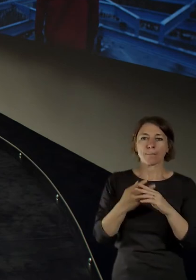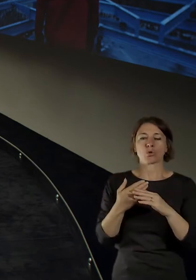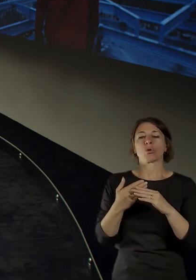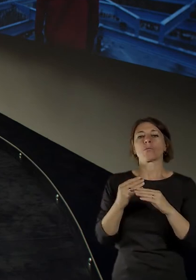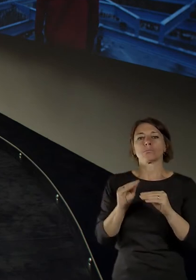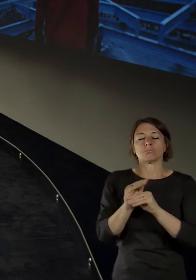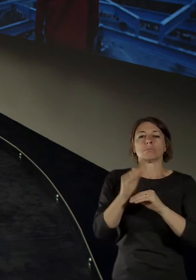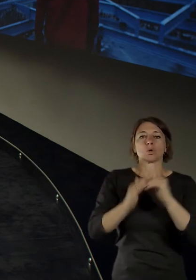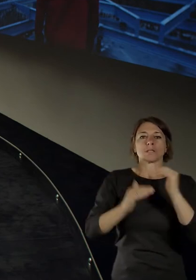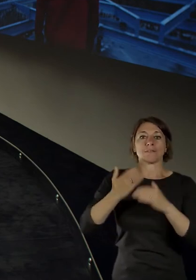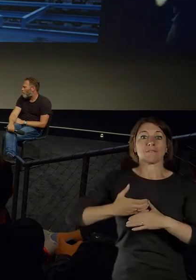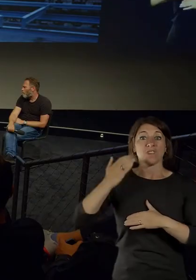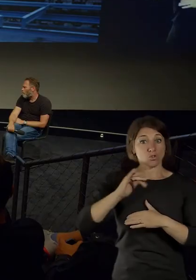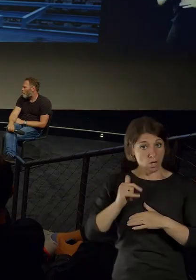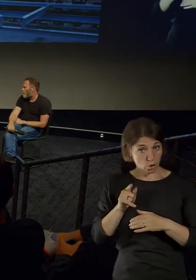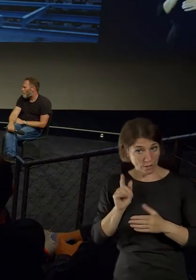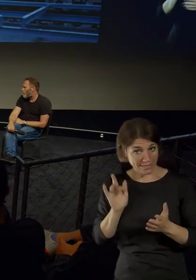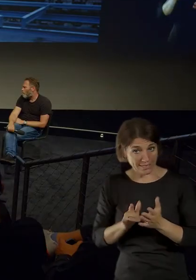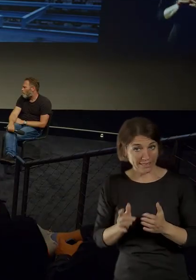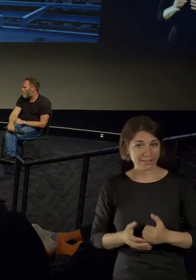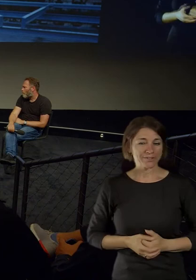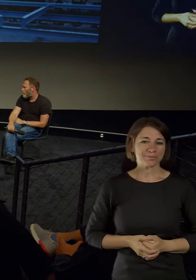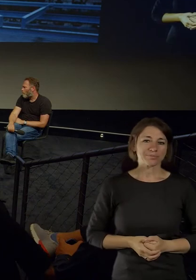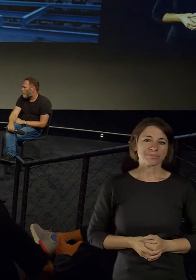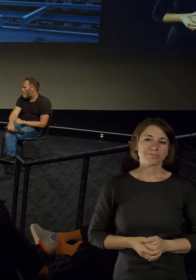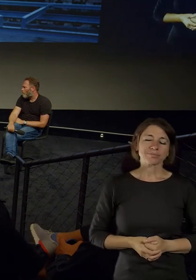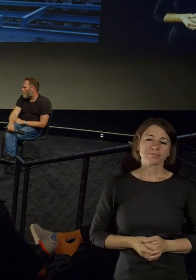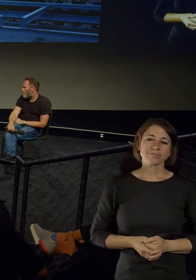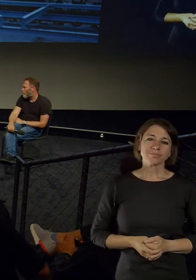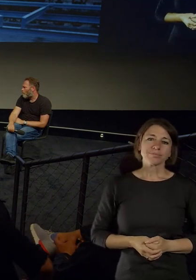Zase začnu velmi krátce. A já si myslím, že